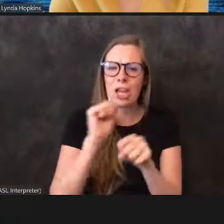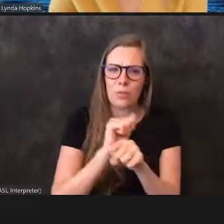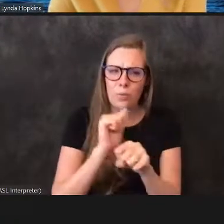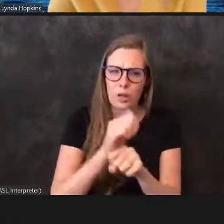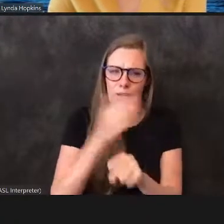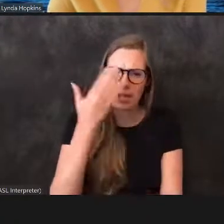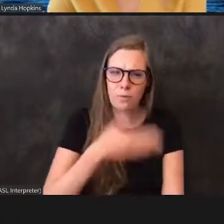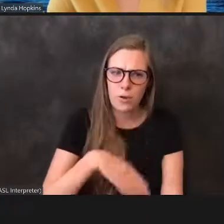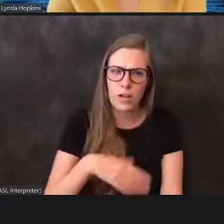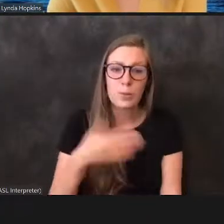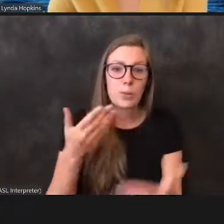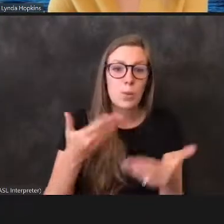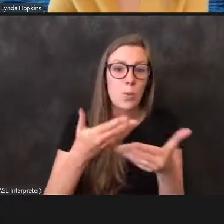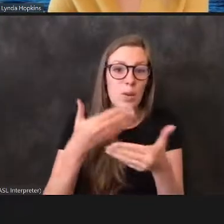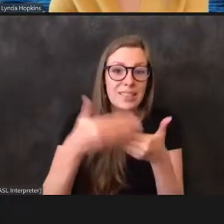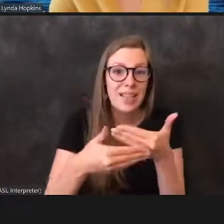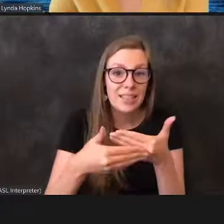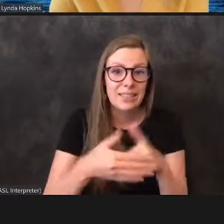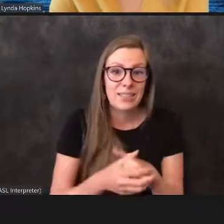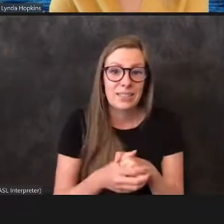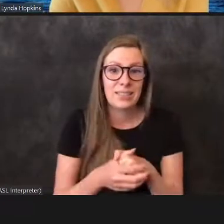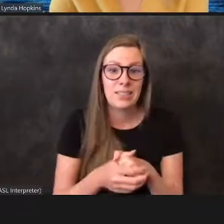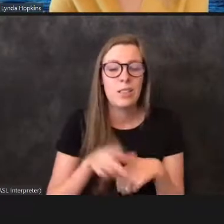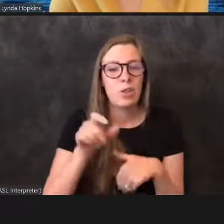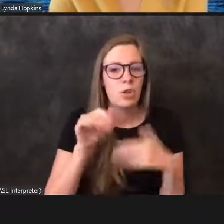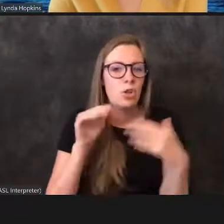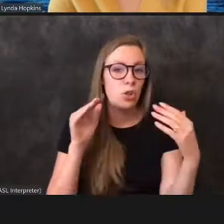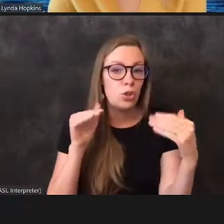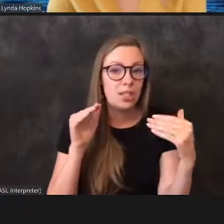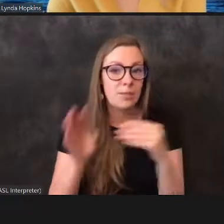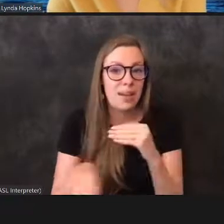Tenemos mucho trabajo a continuación en frente a nosotros. Skeets sigue a continuación.